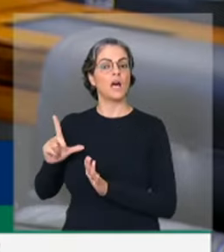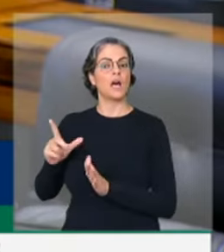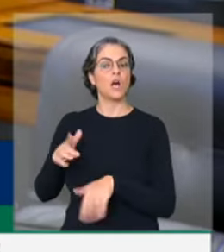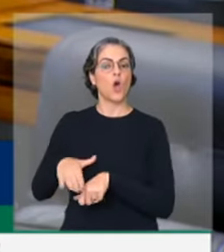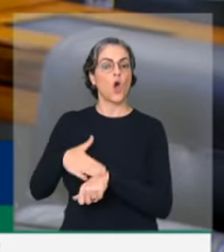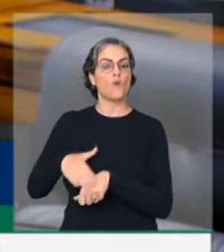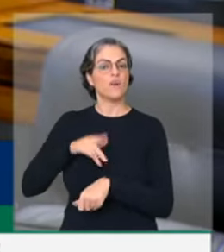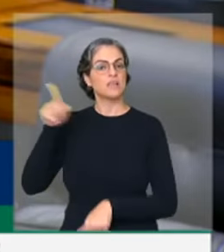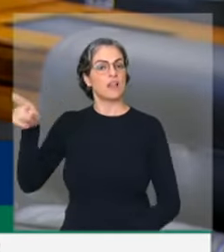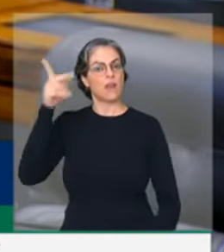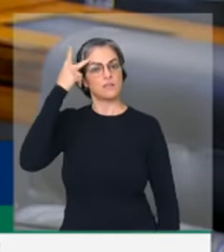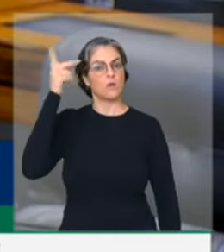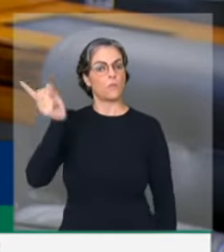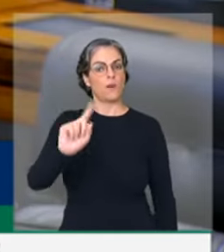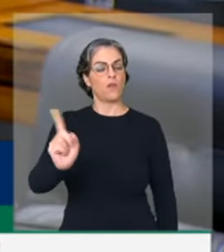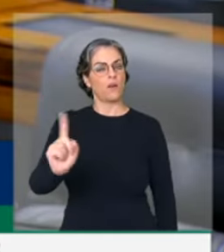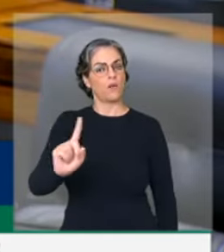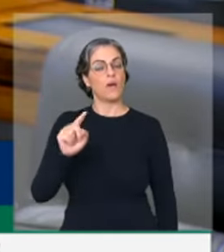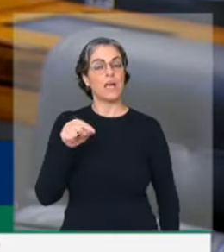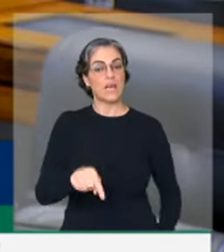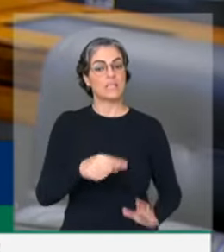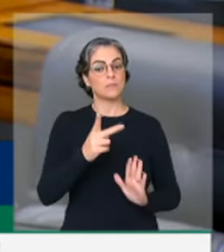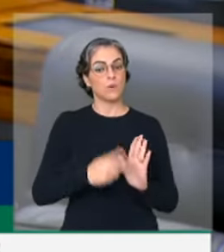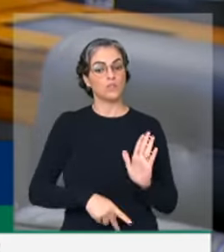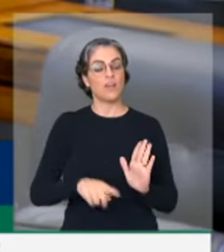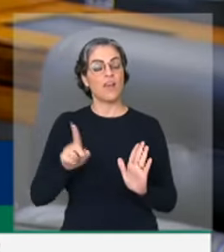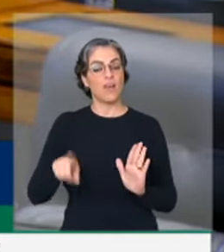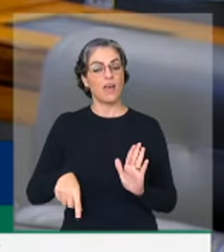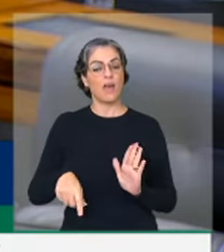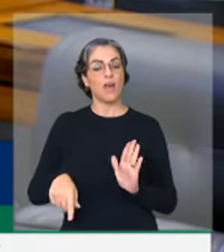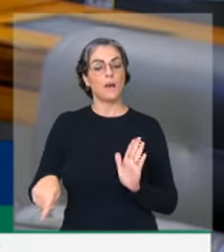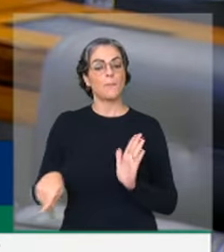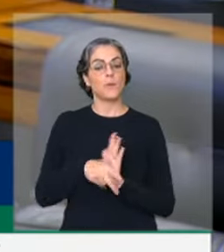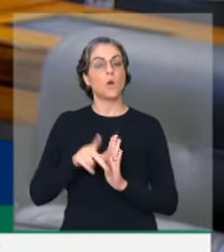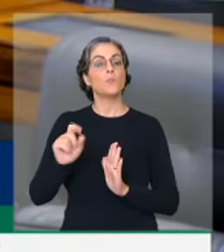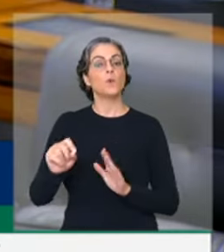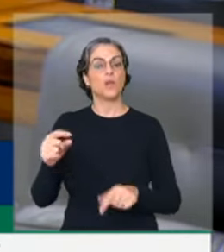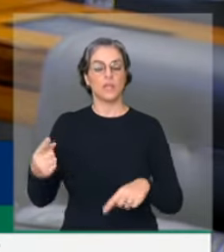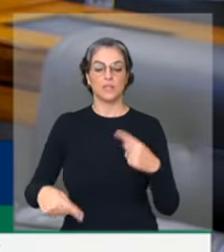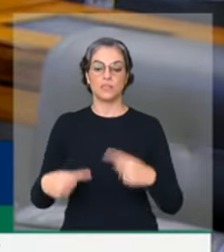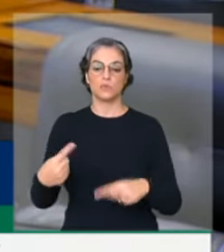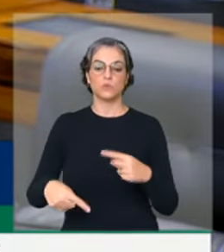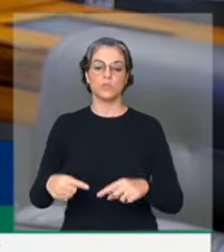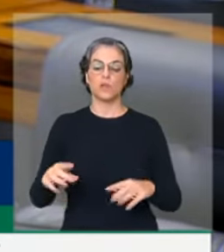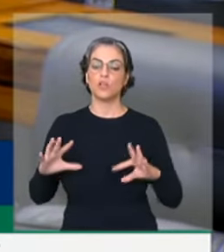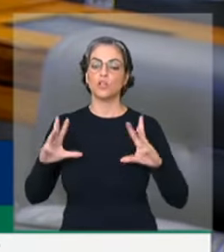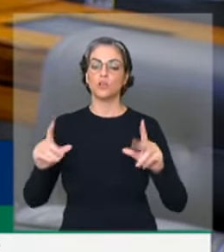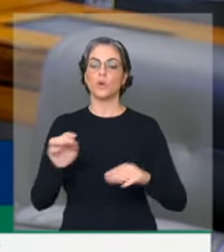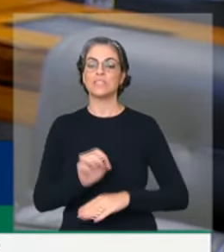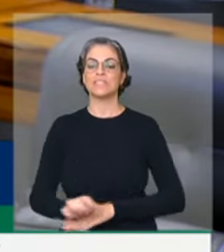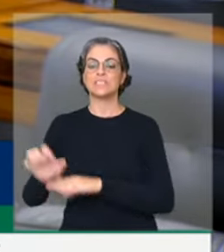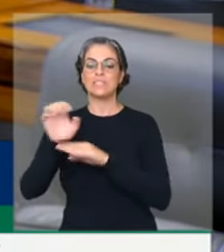EM SÃO PAULO, ESSE PROJETO VEIO DE UMA DISCUSSÃO QUE TODOS ESTADOS E MUNICÍPIOS ESTÃO TENDO PORQUE NÃO CONSEGUEM CONTRATUALIZAR LEITO PELA TABELA SUS. MESMO PAGANDO